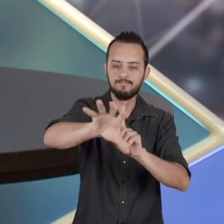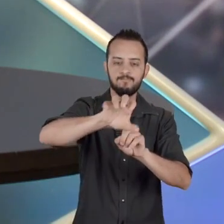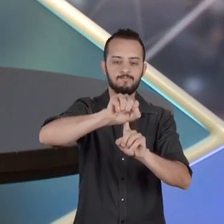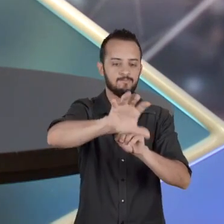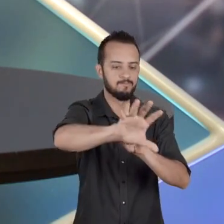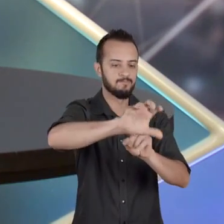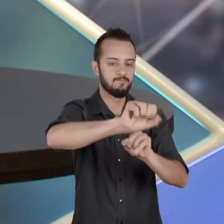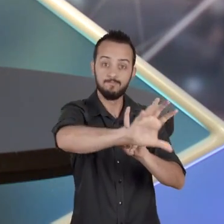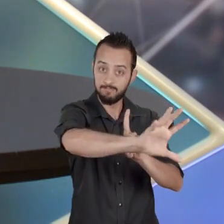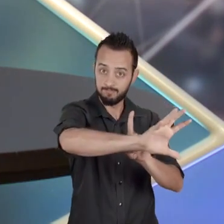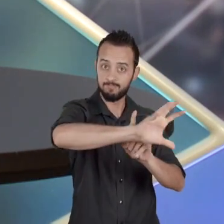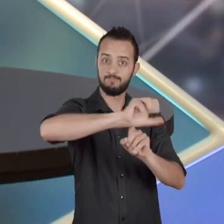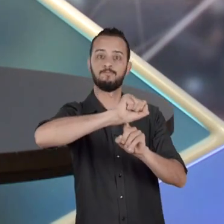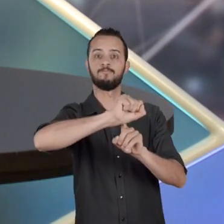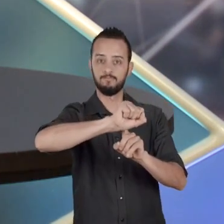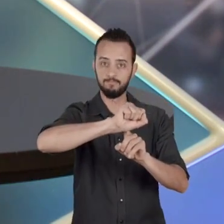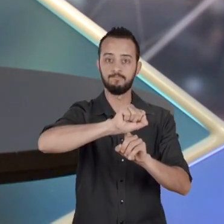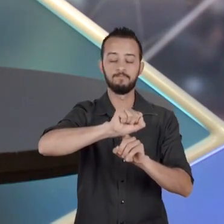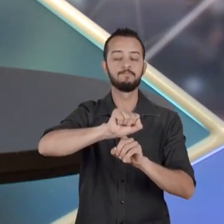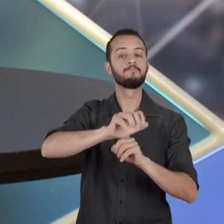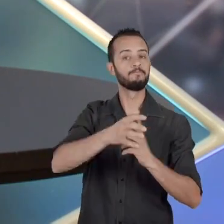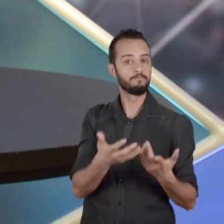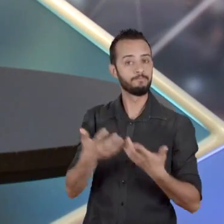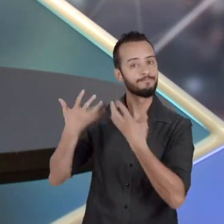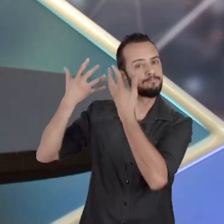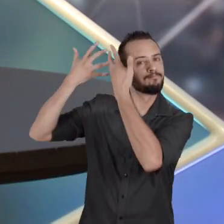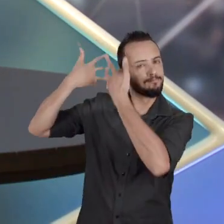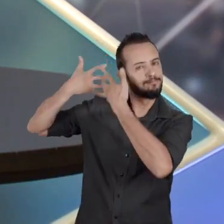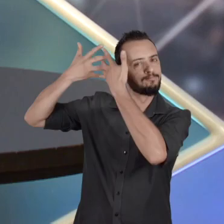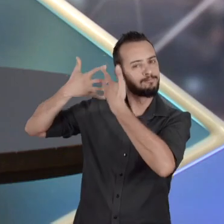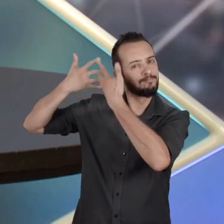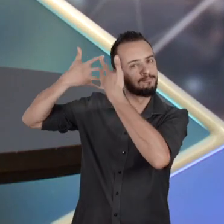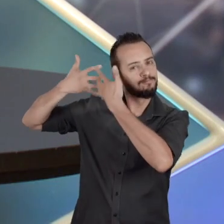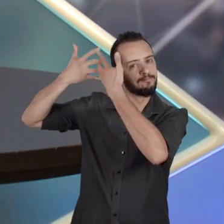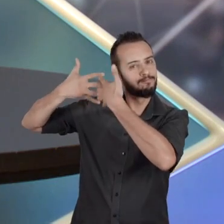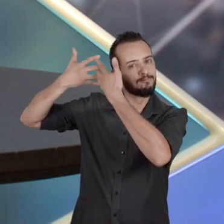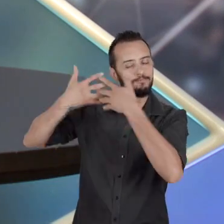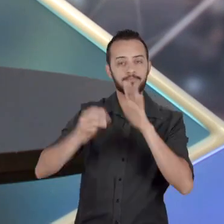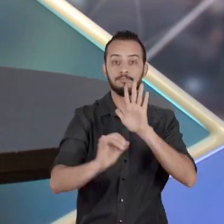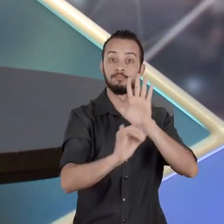de reconhecermos ou de transformarmos identidades tem a ver com um processo